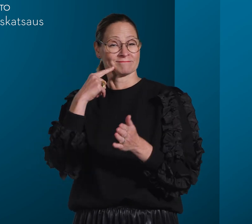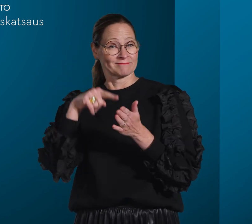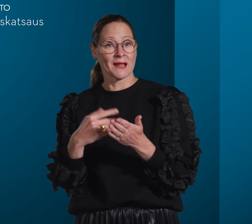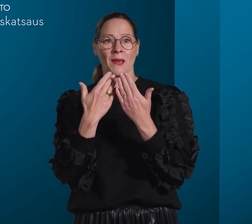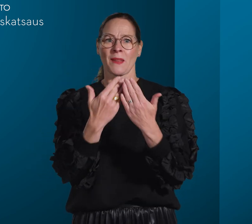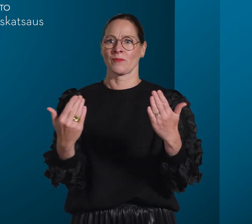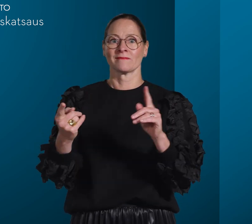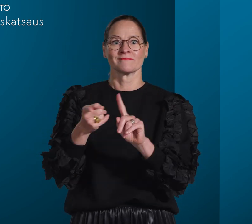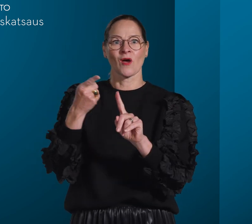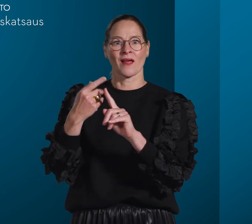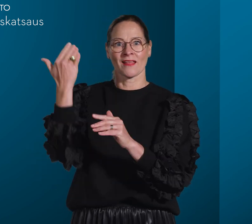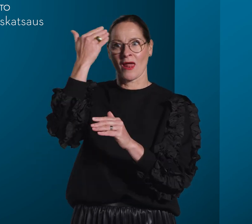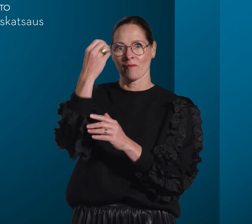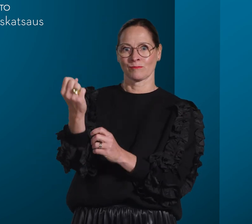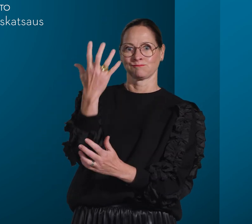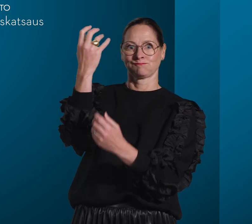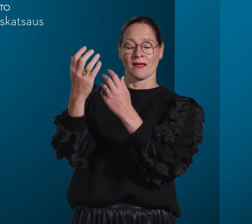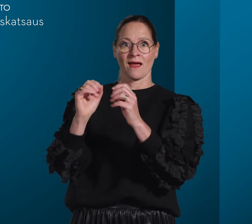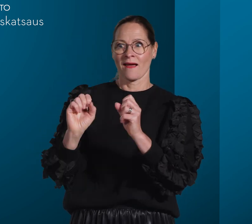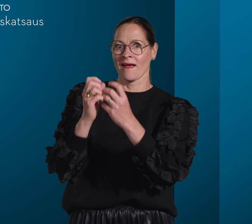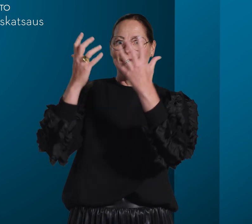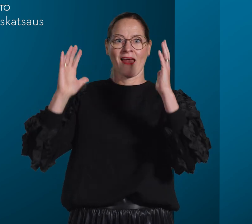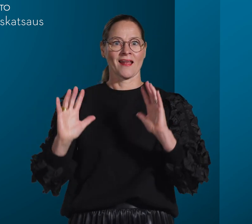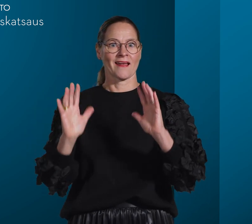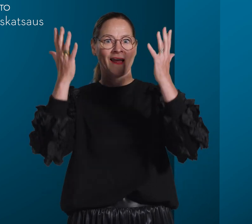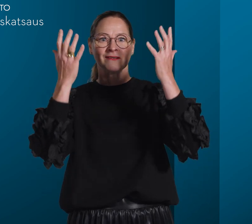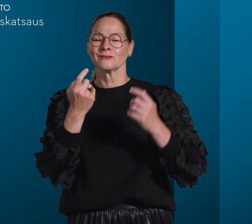ja esimerkiksi näyttelyn johdantoelokuvassa herätetään henkiin -